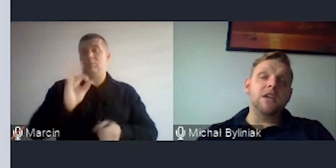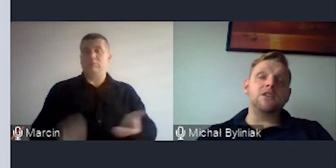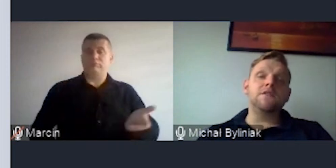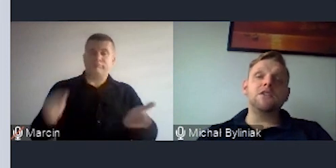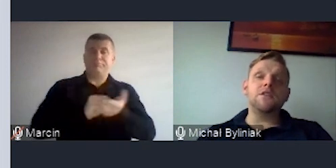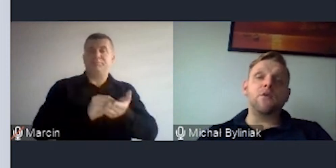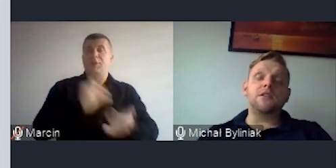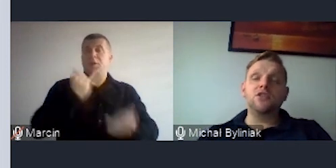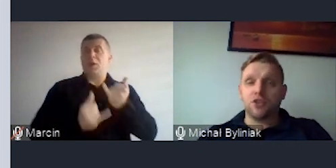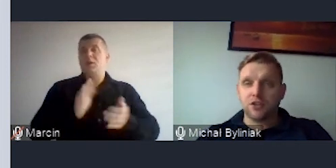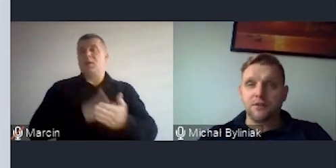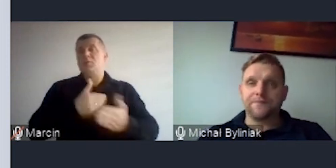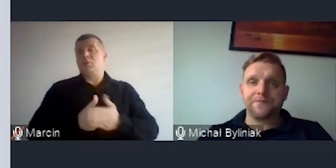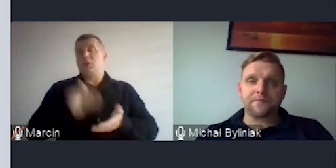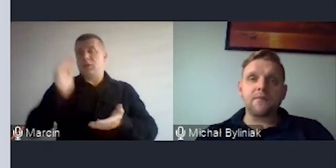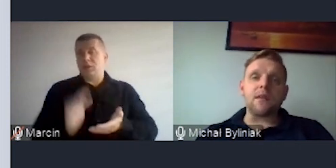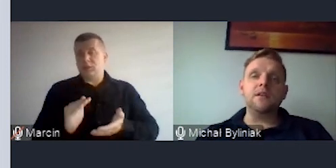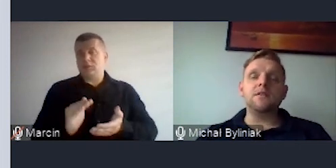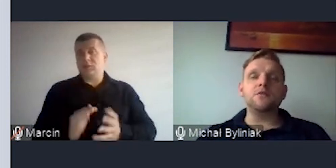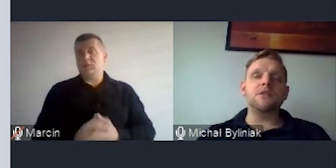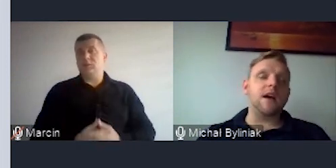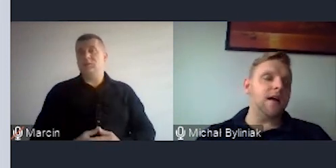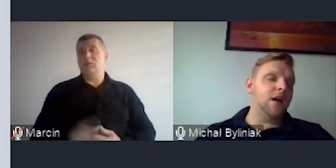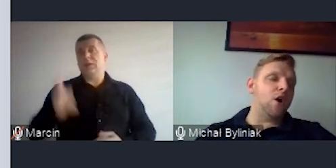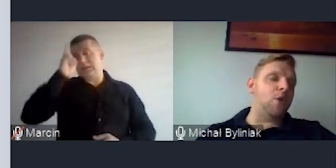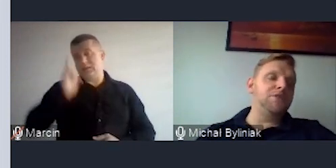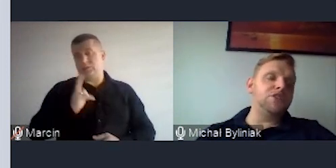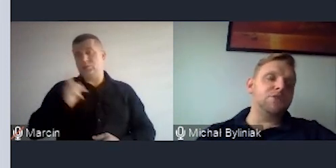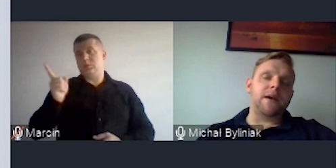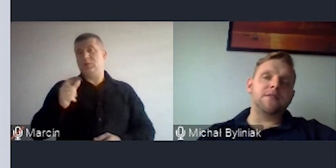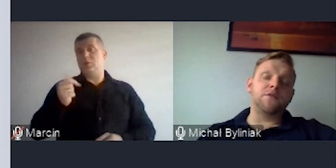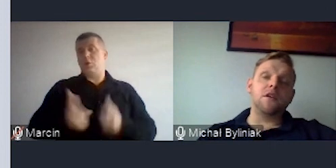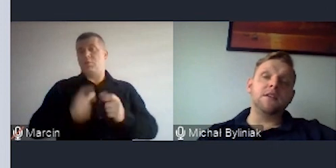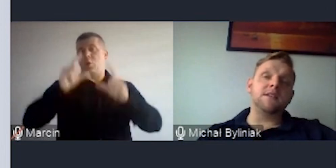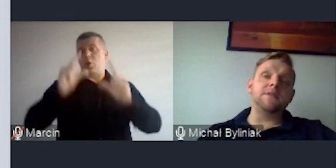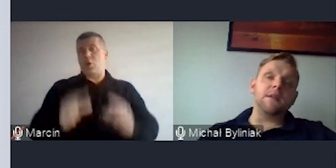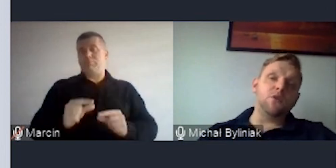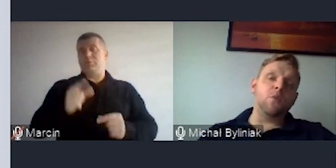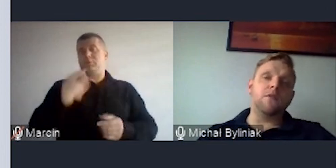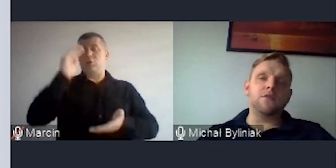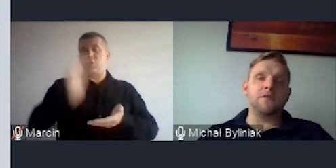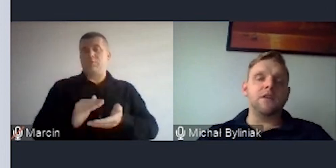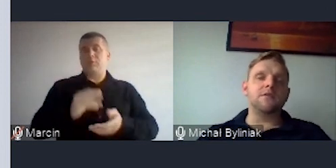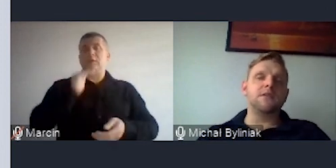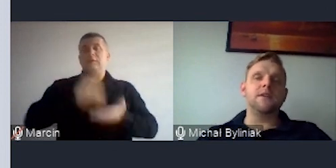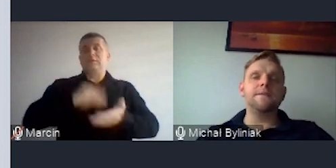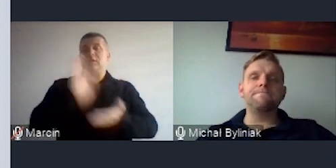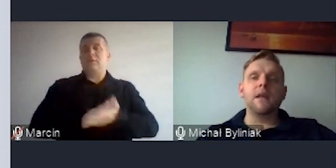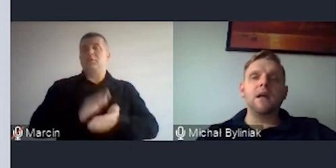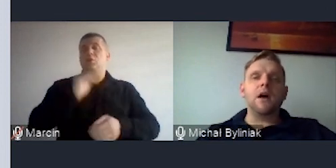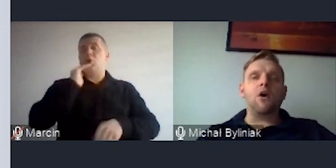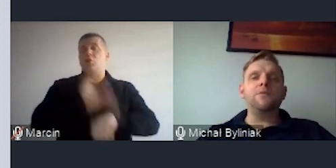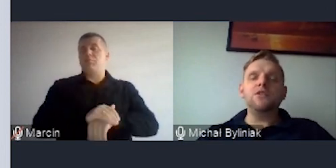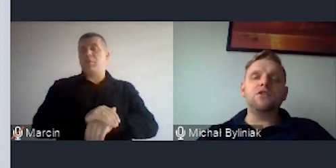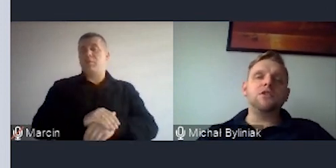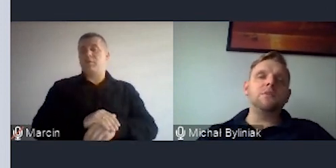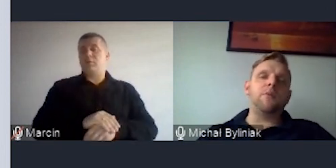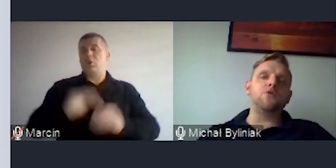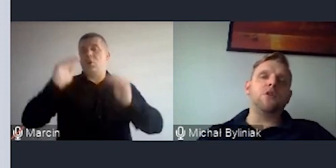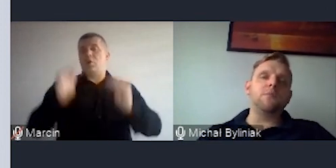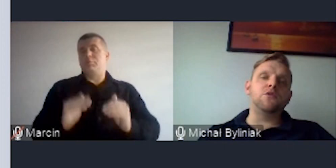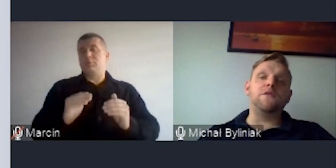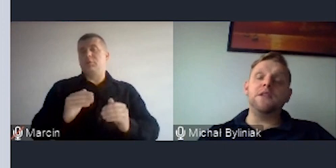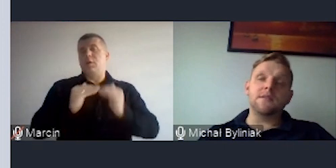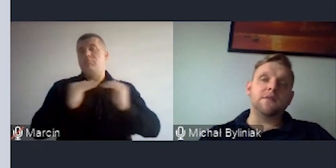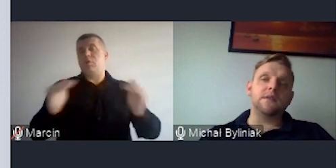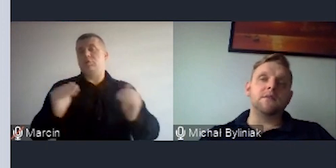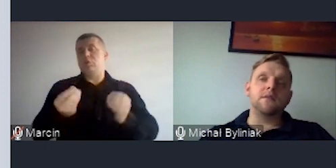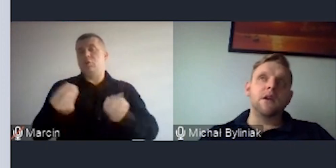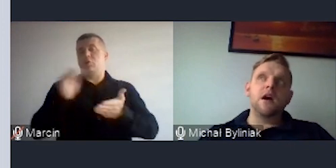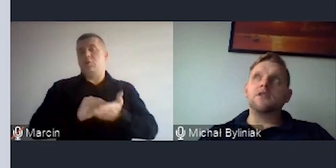Jeśli wniesiecie wkład niższy, instytucja obniży Państwu zgodnie z zapisami umowy o dofinansowanie, obniży poziom dofinansowania.